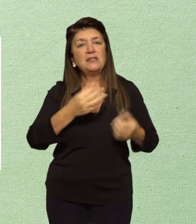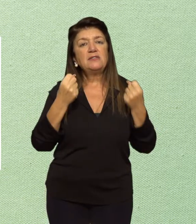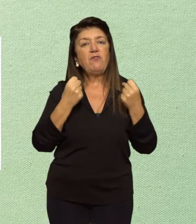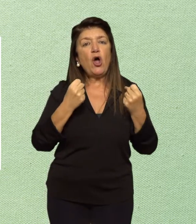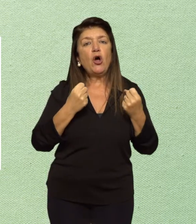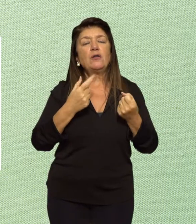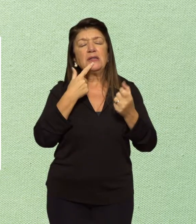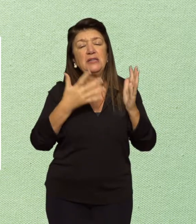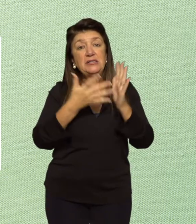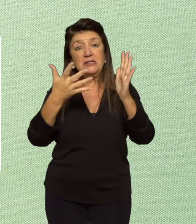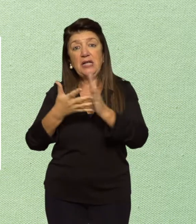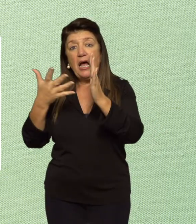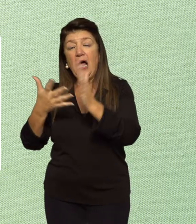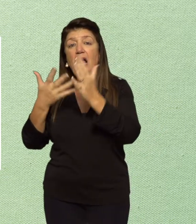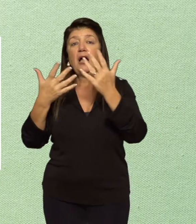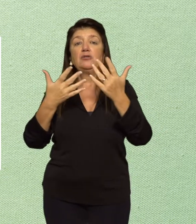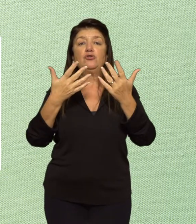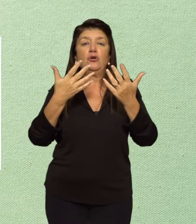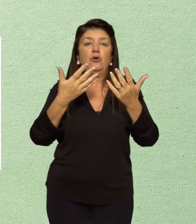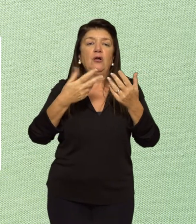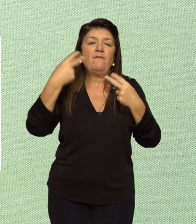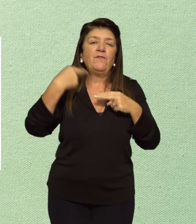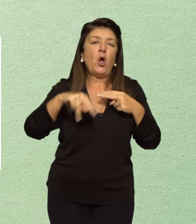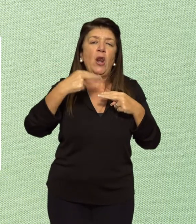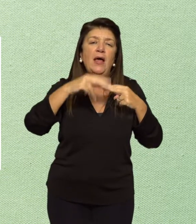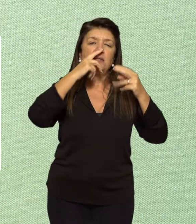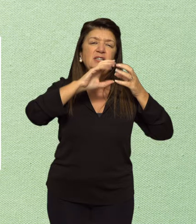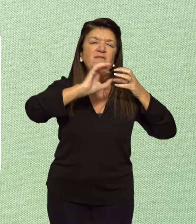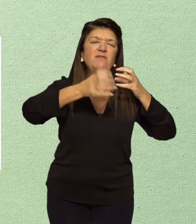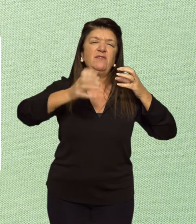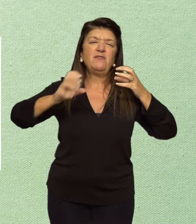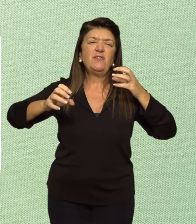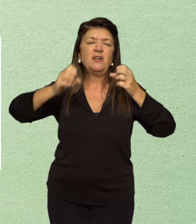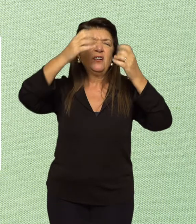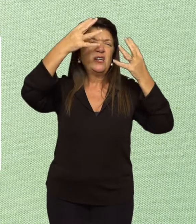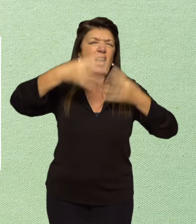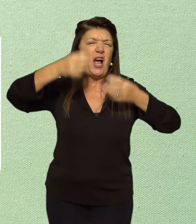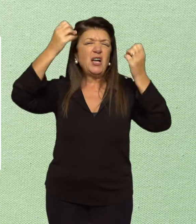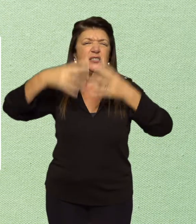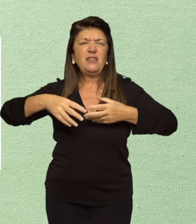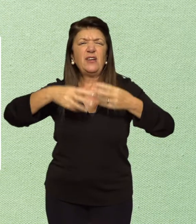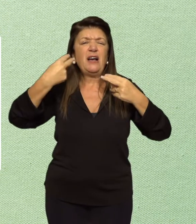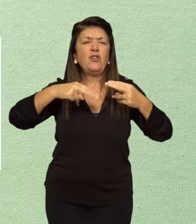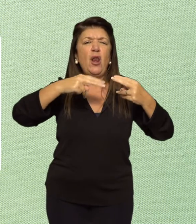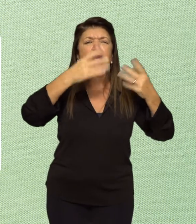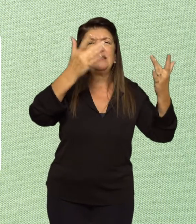l'escalation di violenza si va anche in qualche modo in situazioni ben più gravi. Chiaramente però